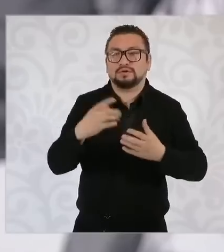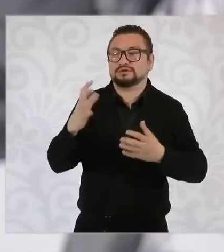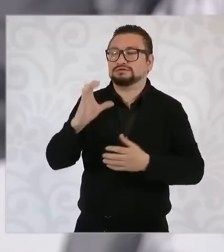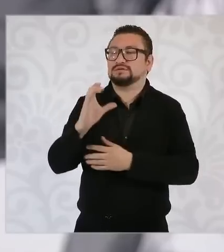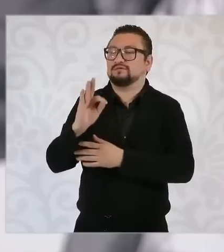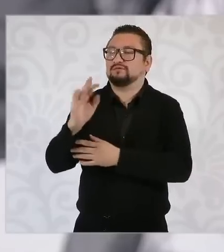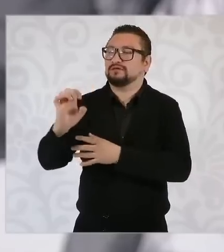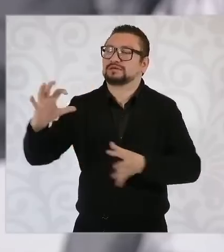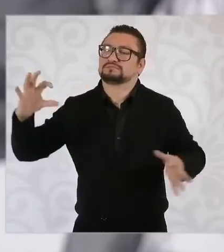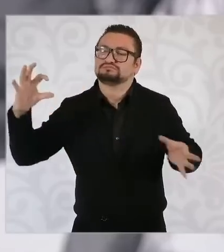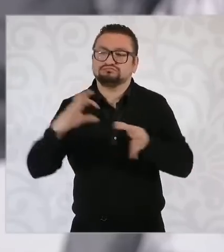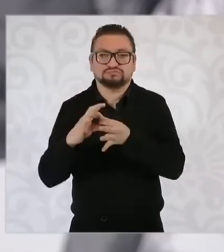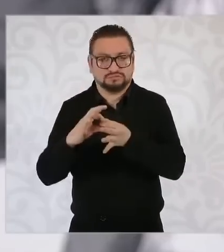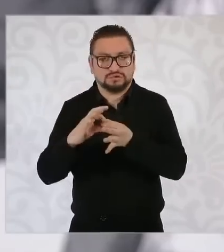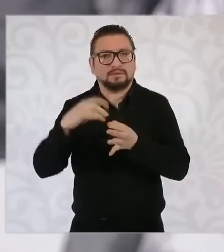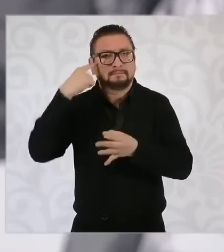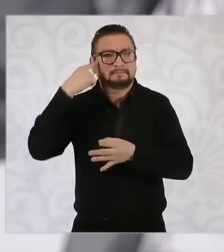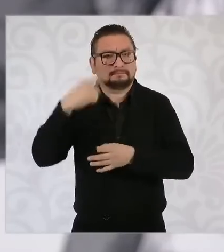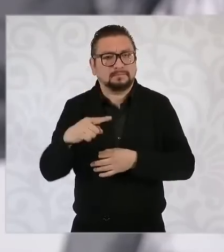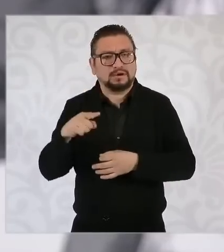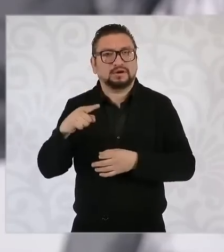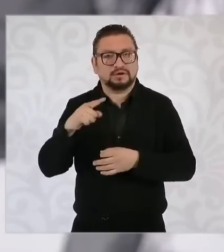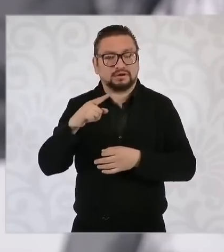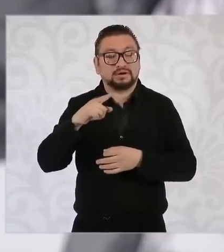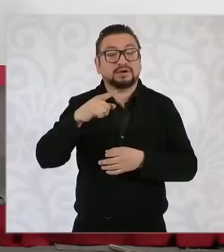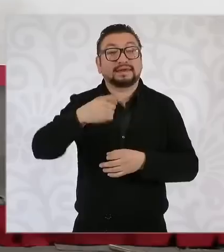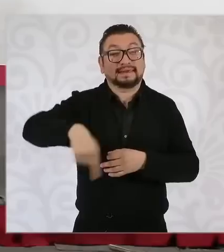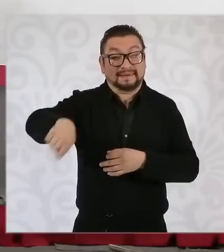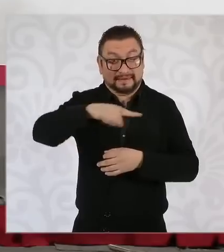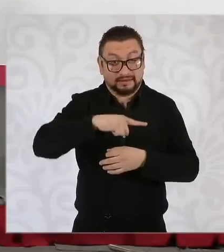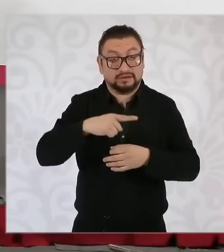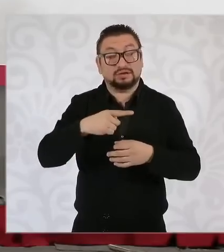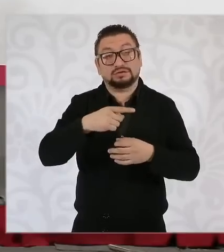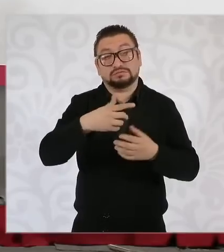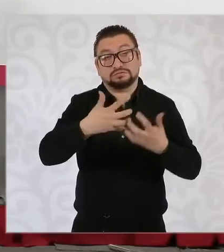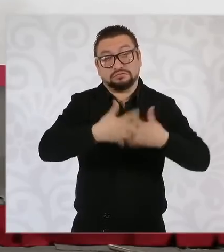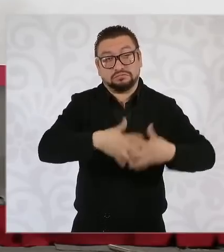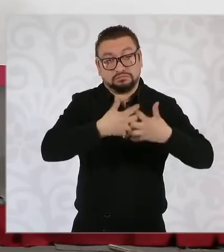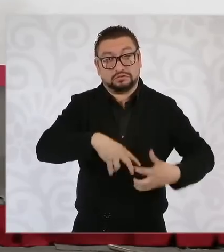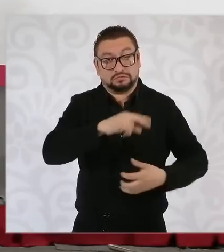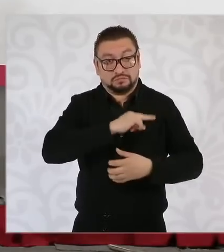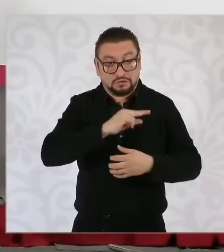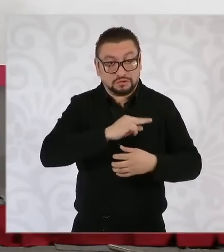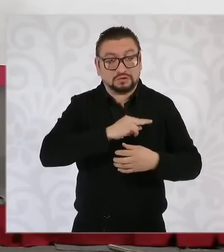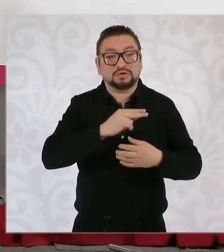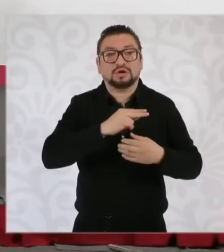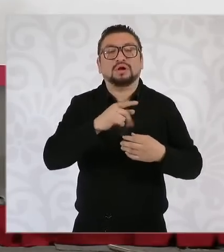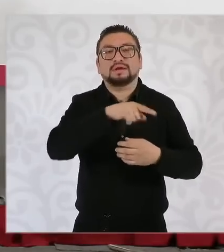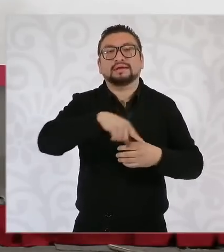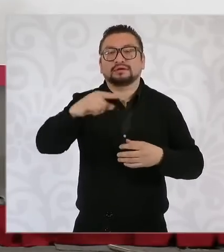con la posibilidad de que al final los activos de estas de estas plantas pasen a la comisión